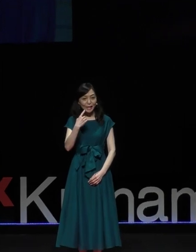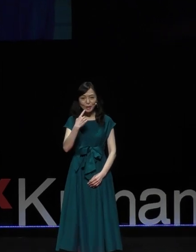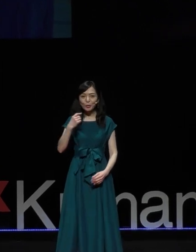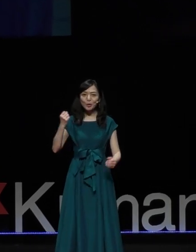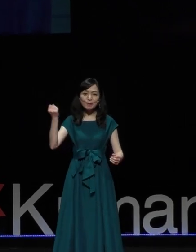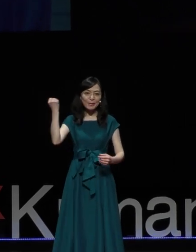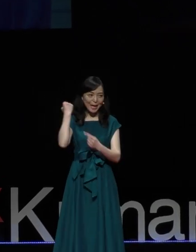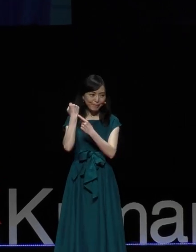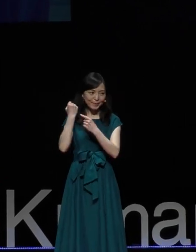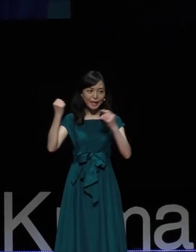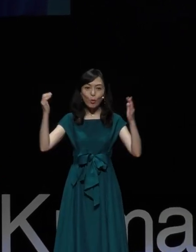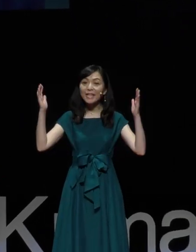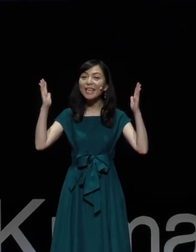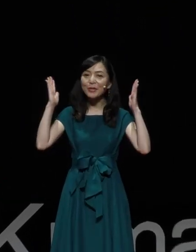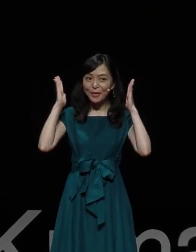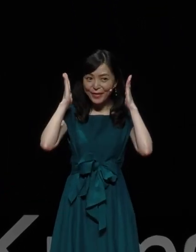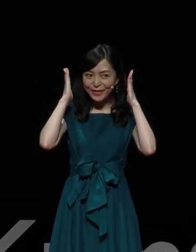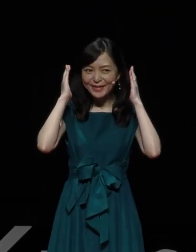Mi punto fuerte es que no puedo escuchar.